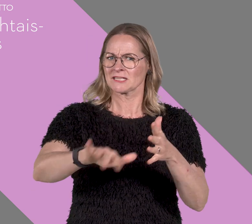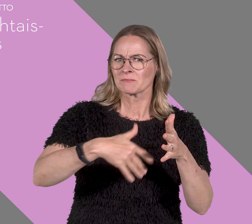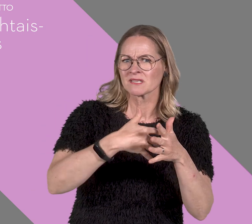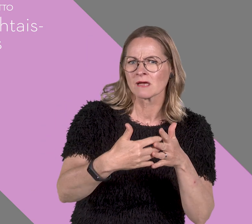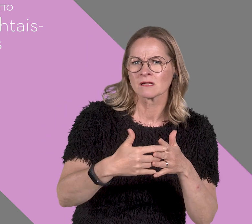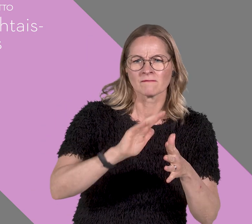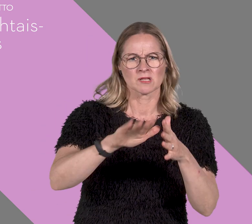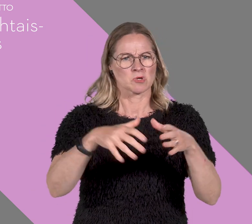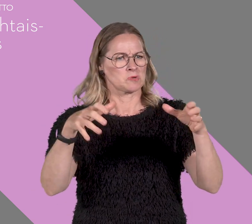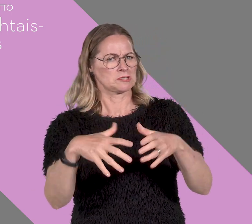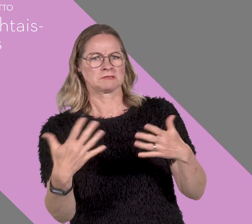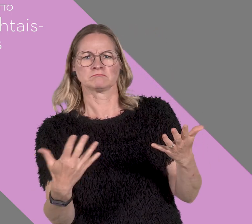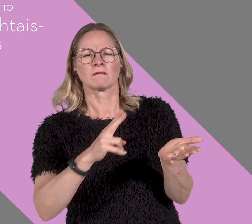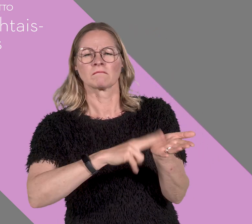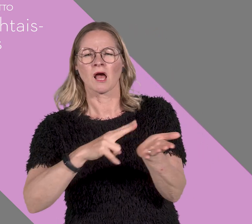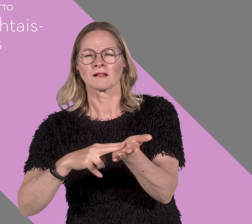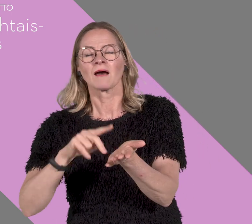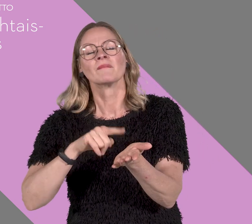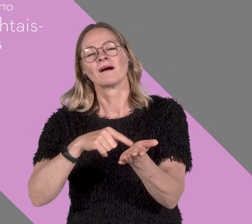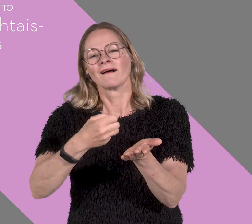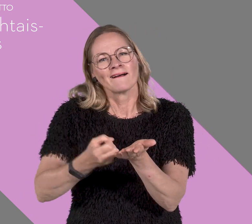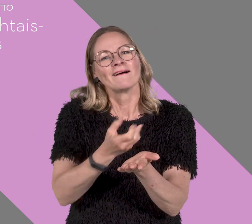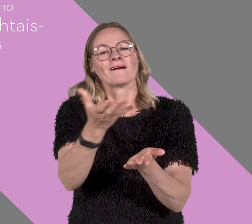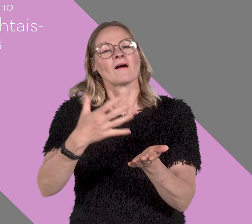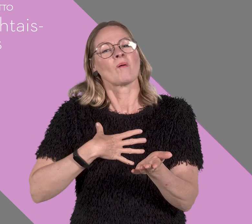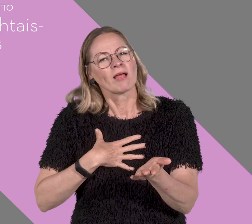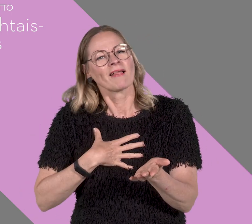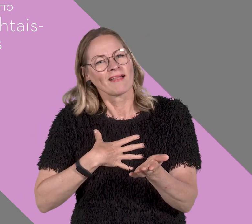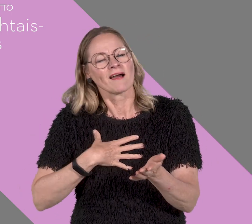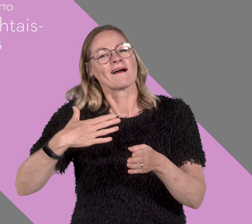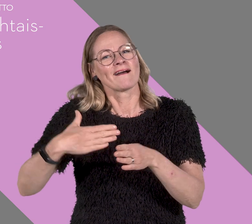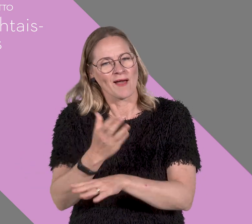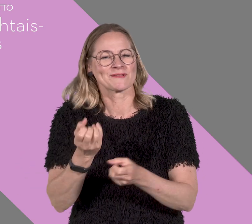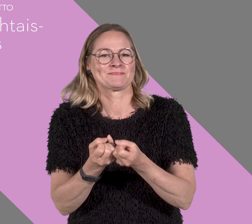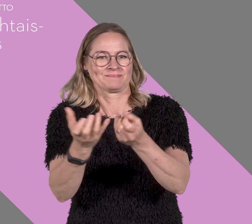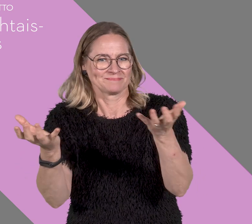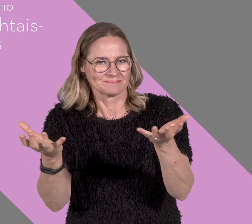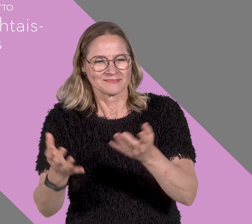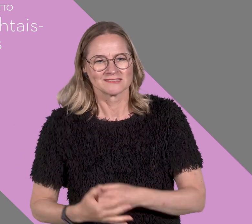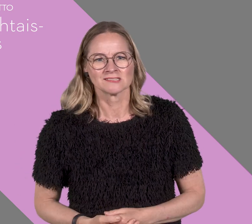viittomakielestä ja viittomakielisestä yhteisöstä huumorin keinoin.